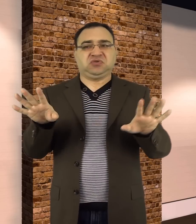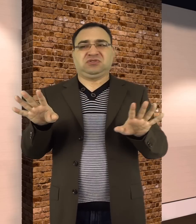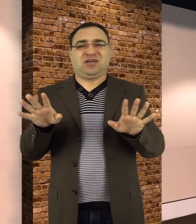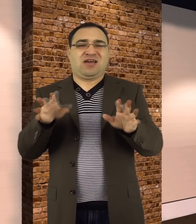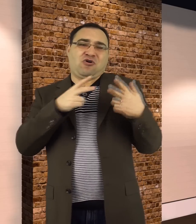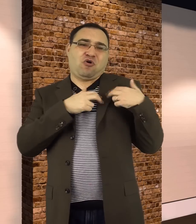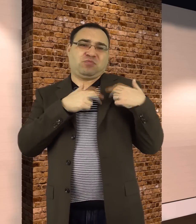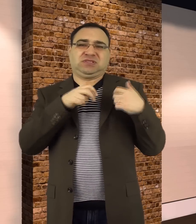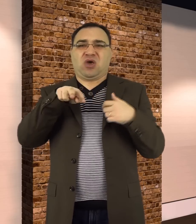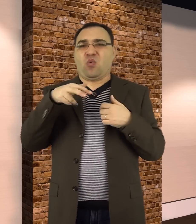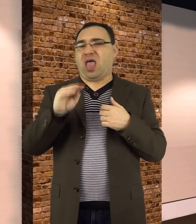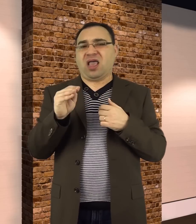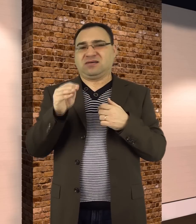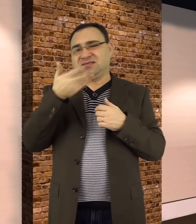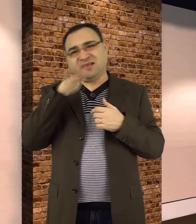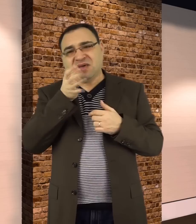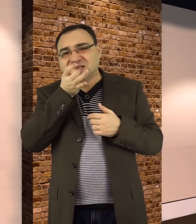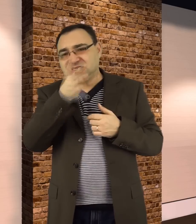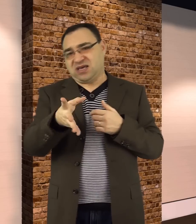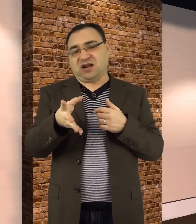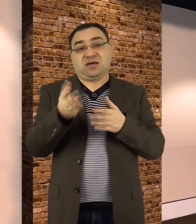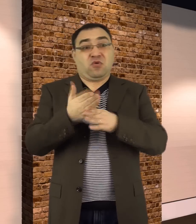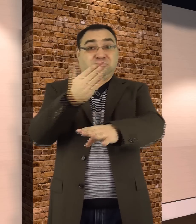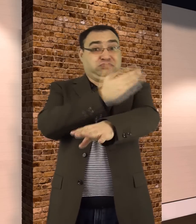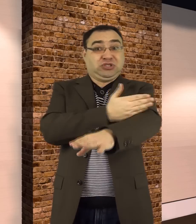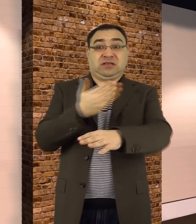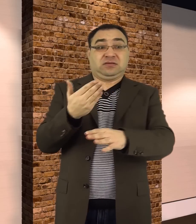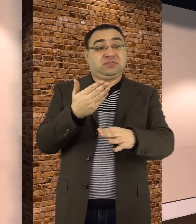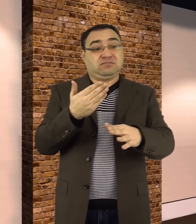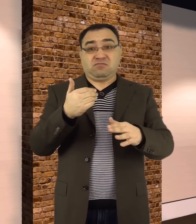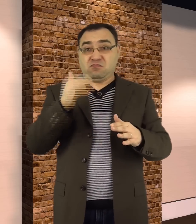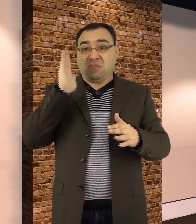Planowane przepisy dotyczące zmiany dofinansowania konsultowane były z Unią Europejską, która nie zgłaszała żadnych uwag i nie ma obawy o to, że będzie będą problemy